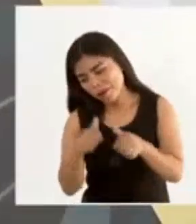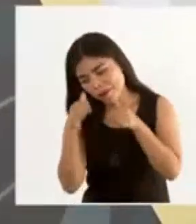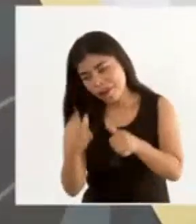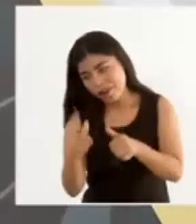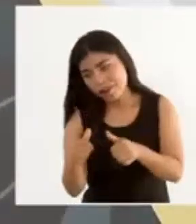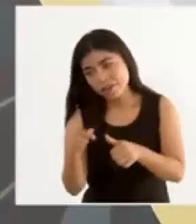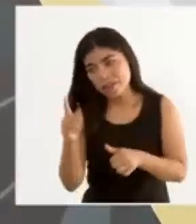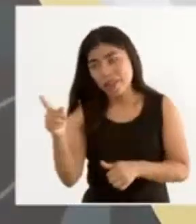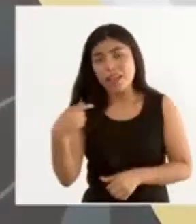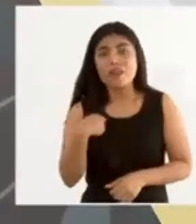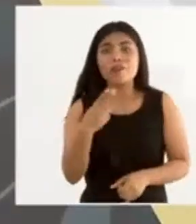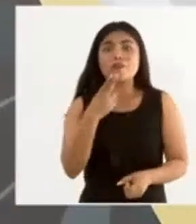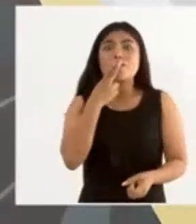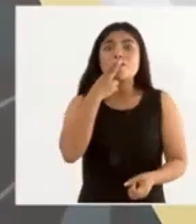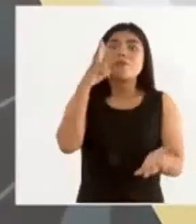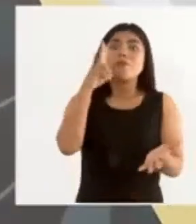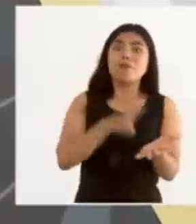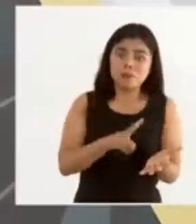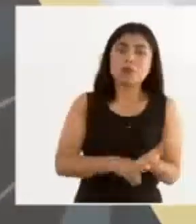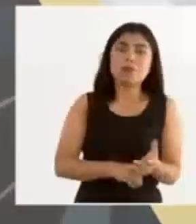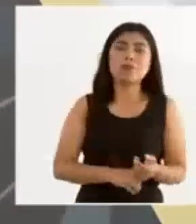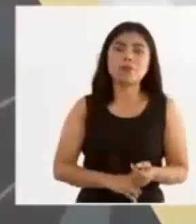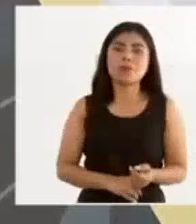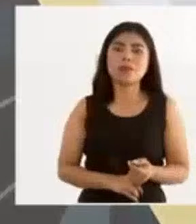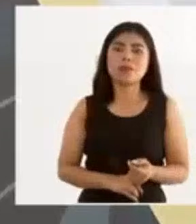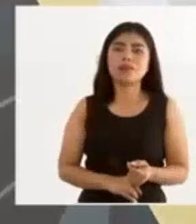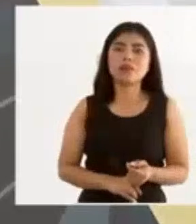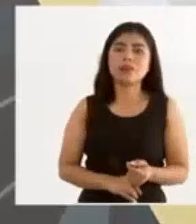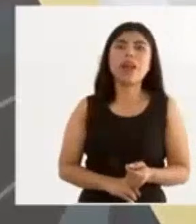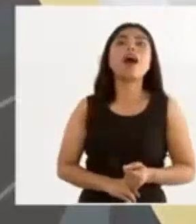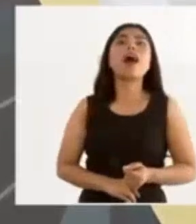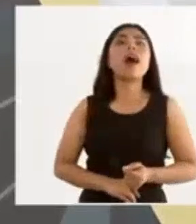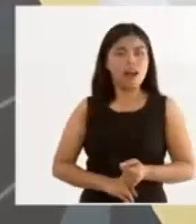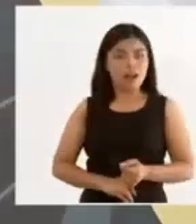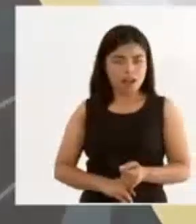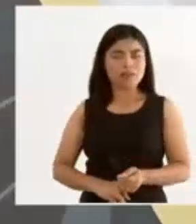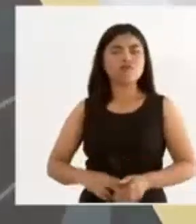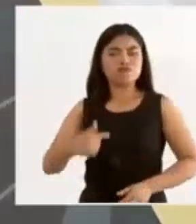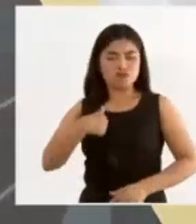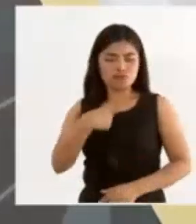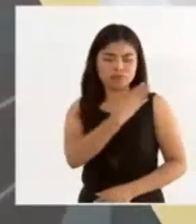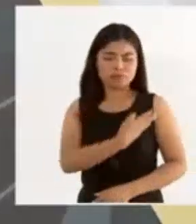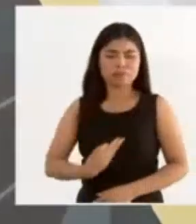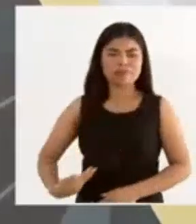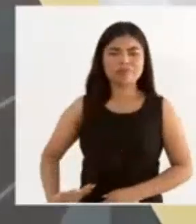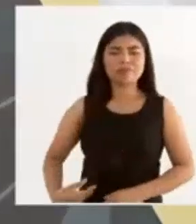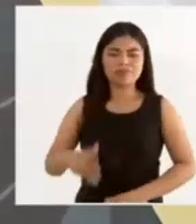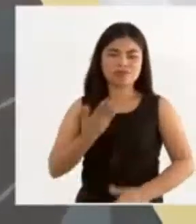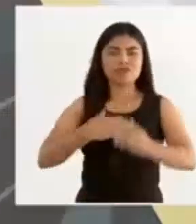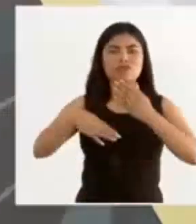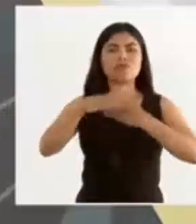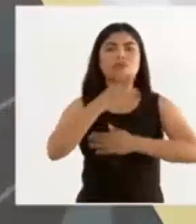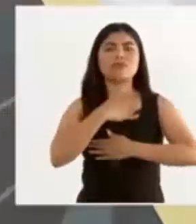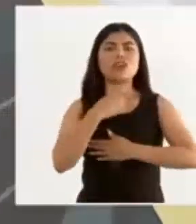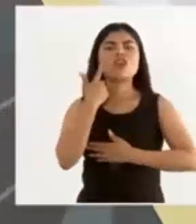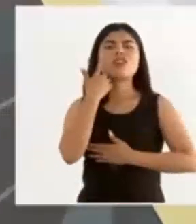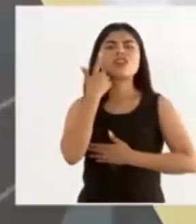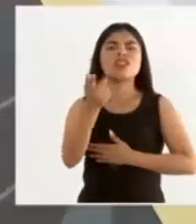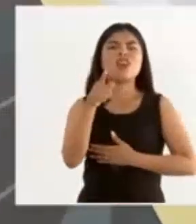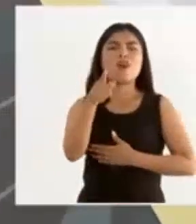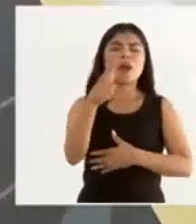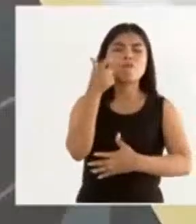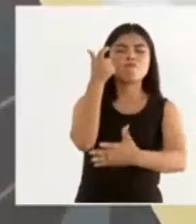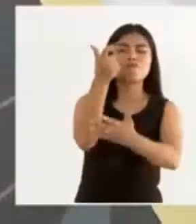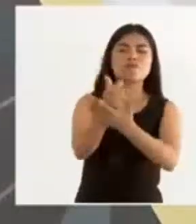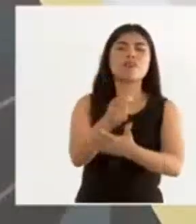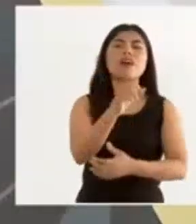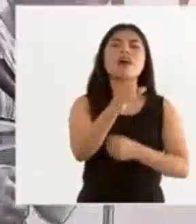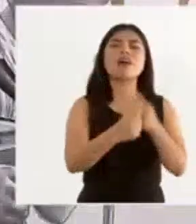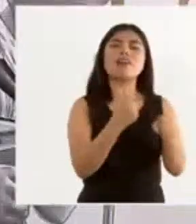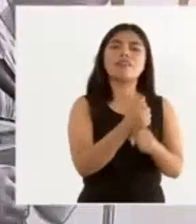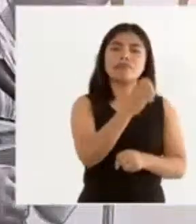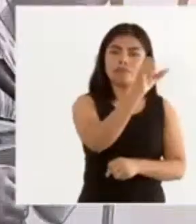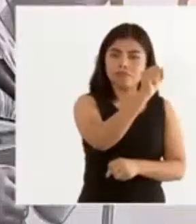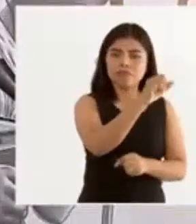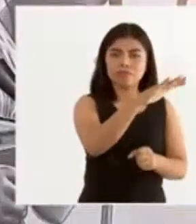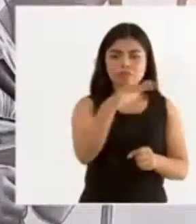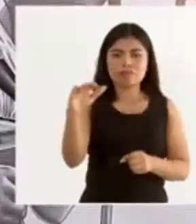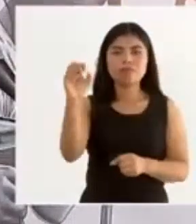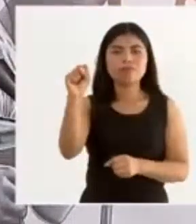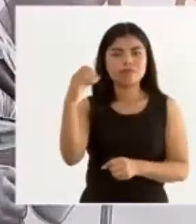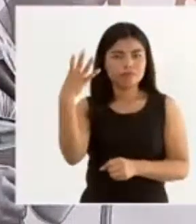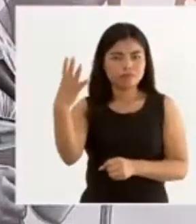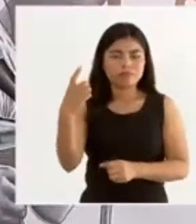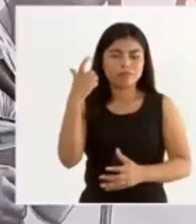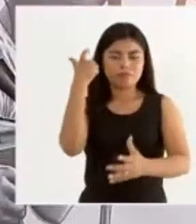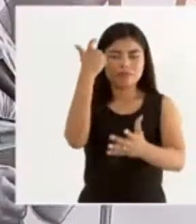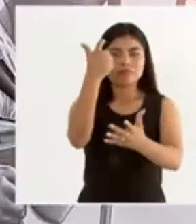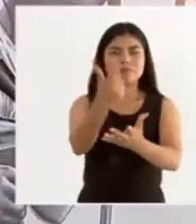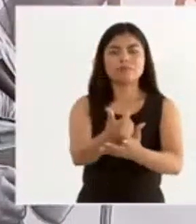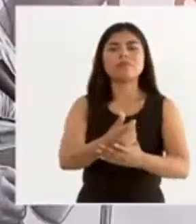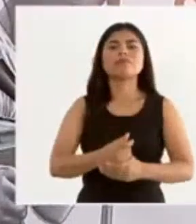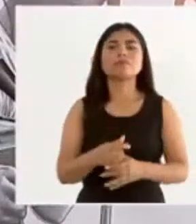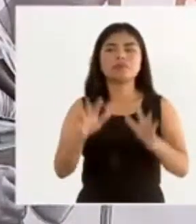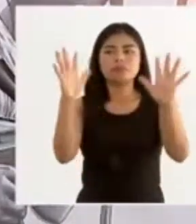Ah, como no, como hay mujer presidenta, vamos a reconocer el trabajo de las mujeres mexicanas